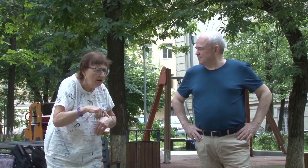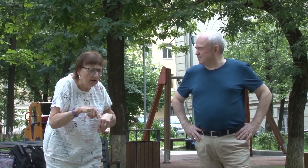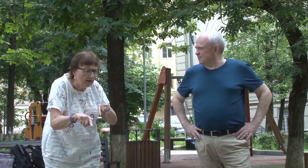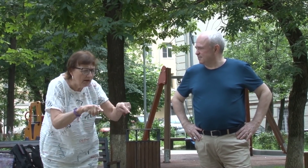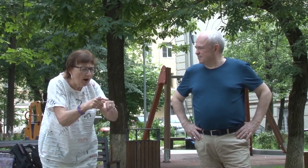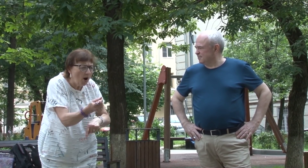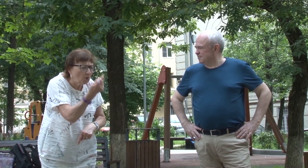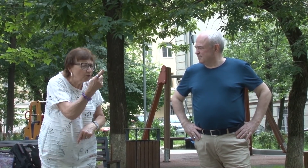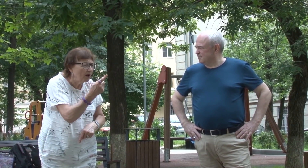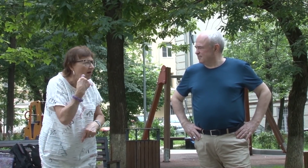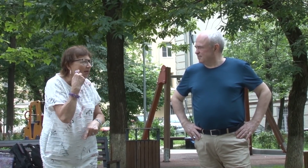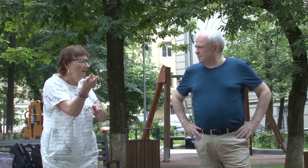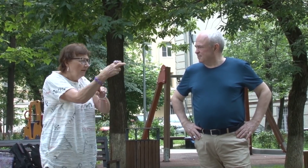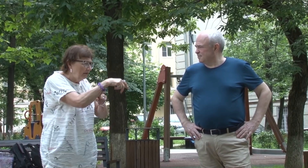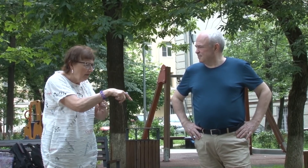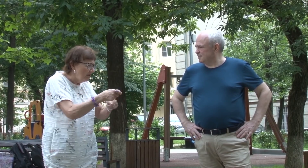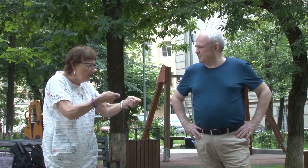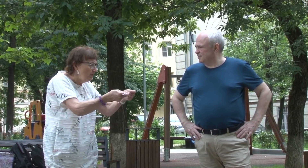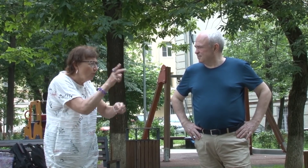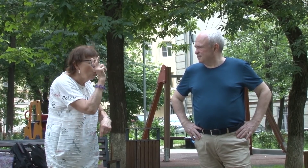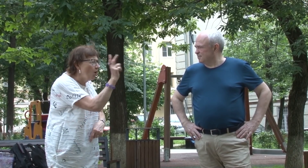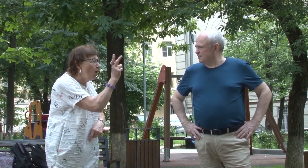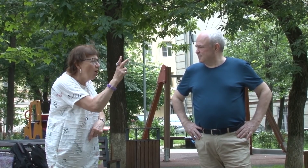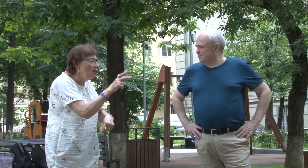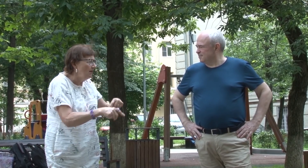Но потом туда приходила коллега. Откуда открытки?! Кто продал? Как выглядела?